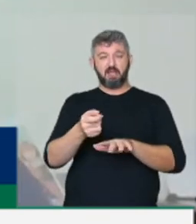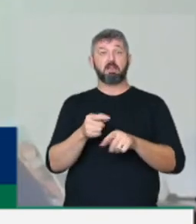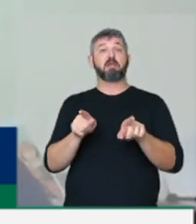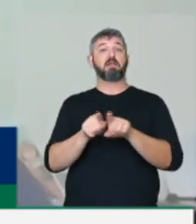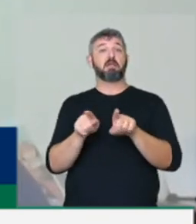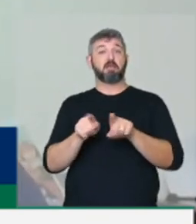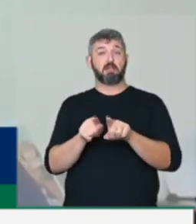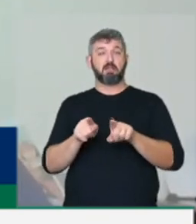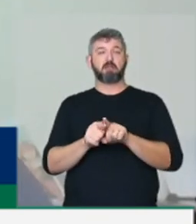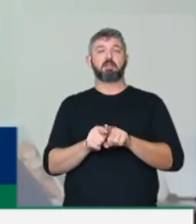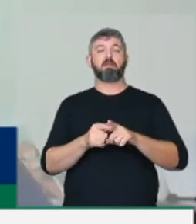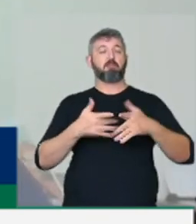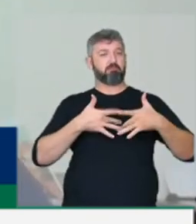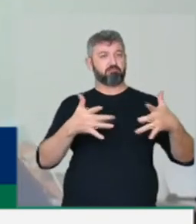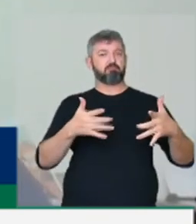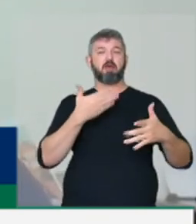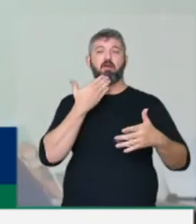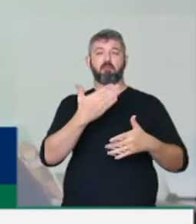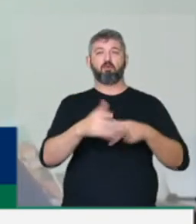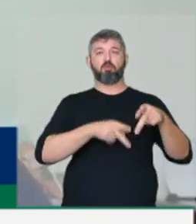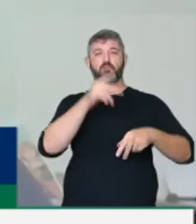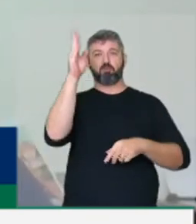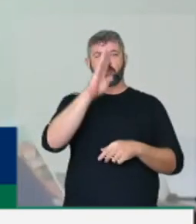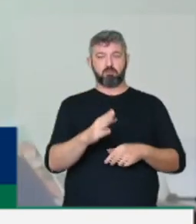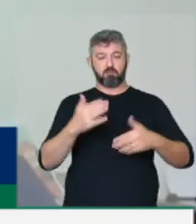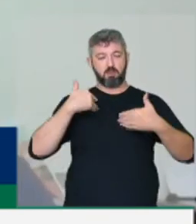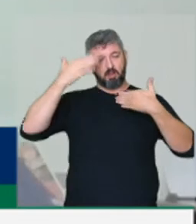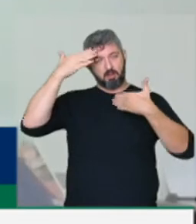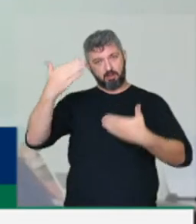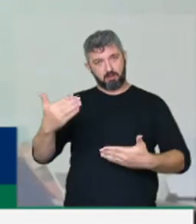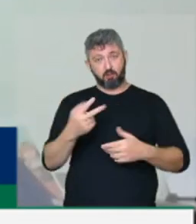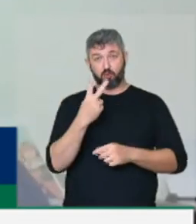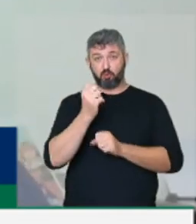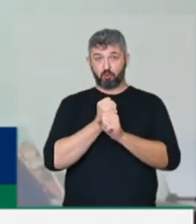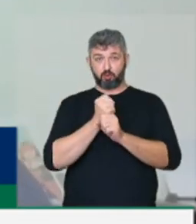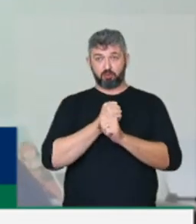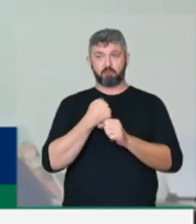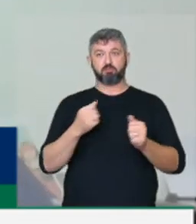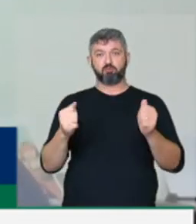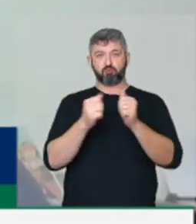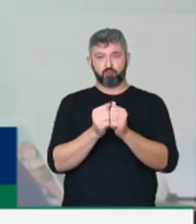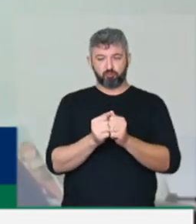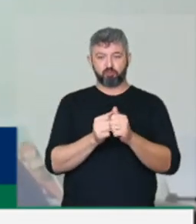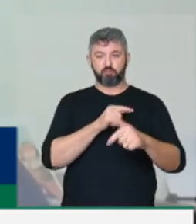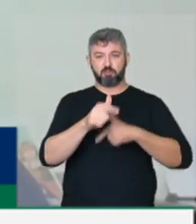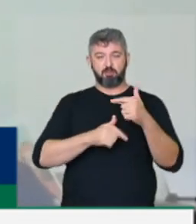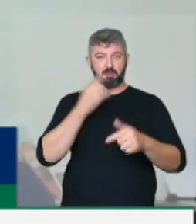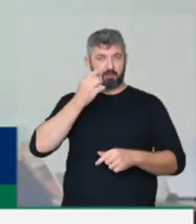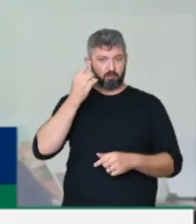BRASILEIRA. QUERO AQUI DEIXAR O MEU AGRADECIMENTO NESSES... DOIS ANOS QUE ESTÃO JUNTO AO MANDATO, DANDO VISIBILIDADE AS NOSSAS AÇÕES E PRESTANDO SERVIÇO É SOCIEDADE